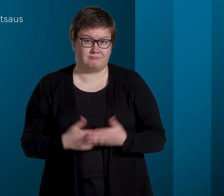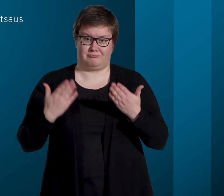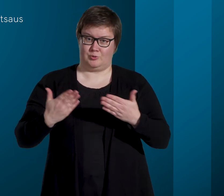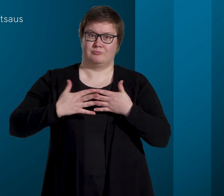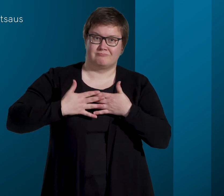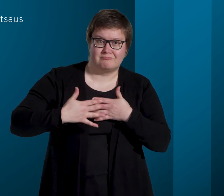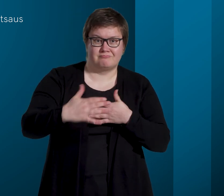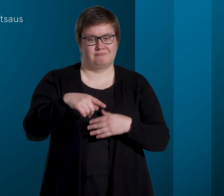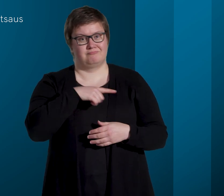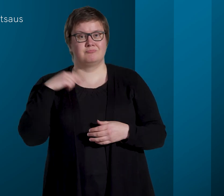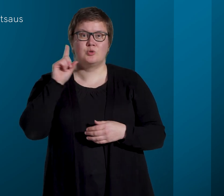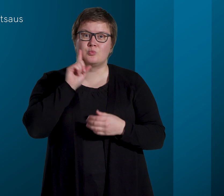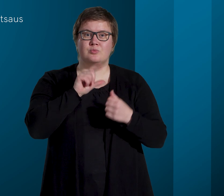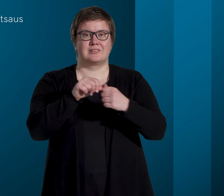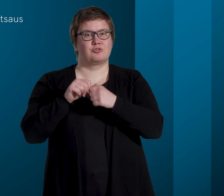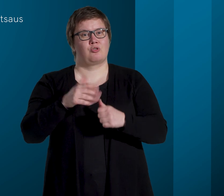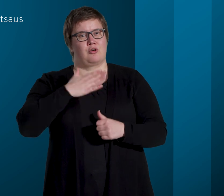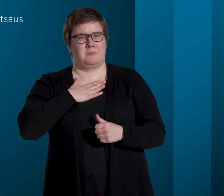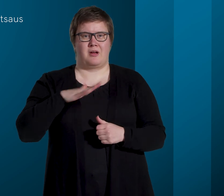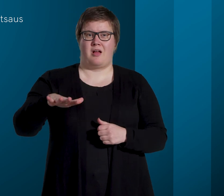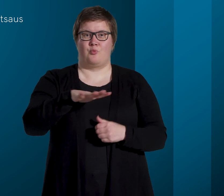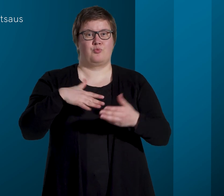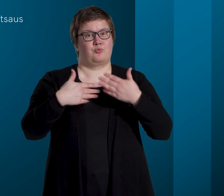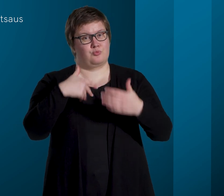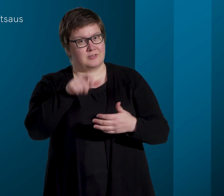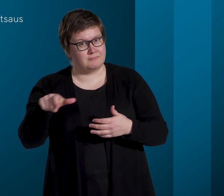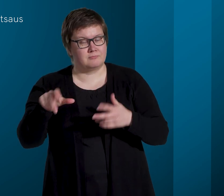ja tästä lähtien Kuurojen Liiton aluetyöntekijät -